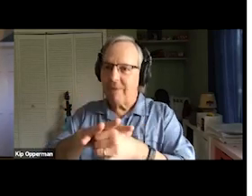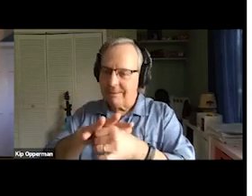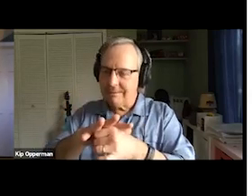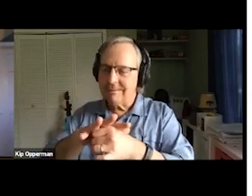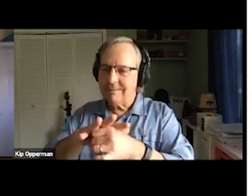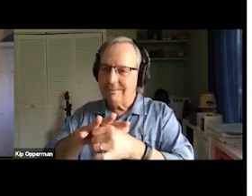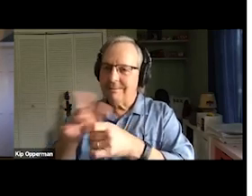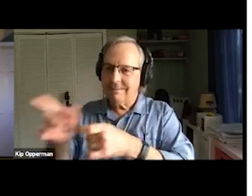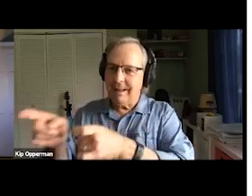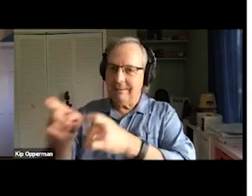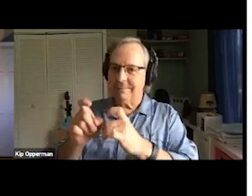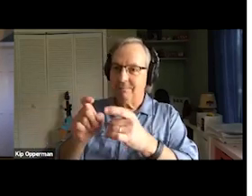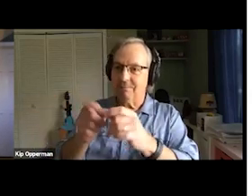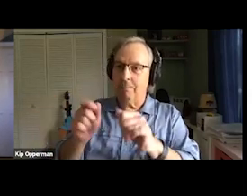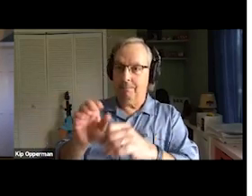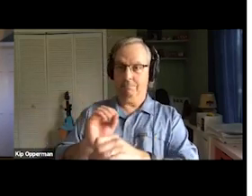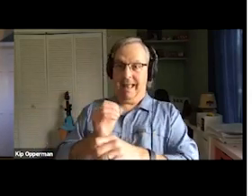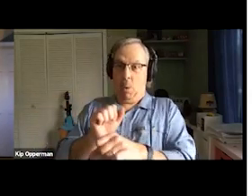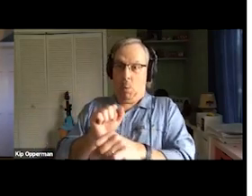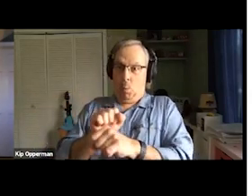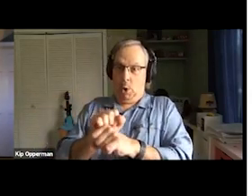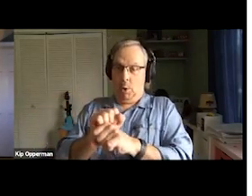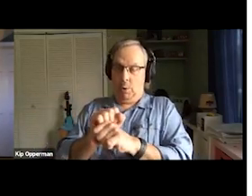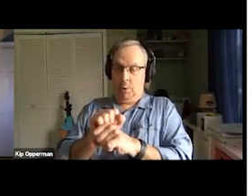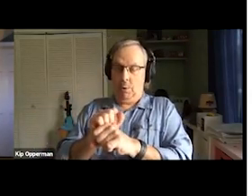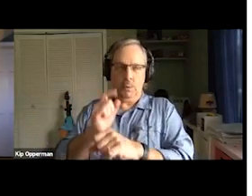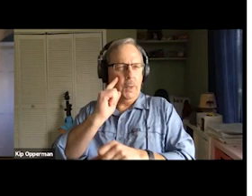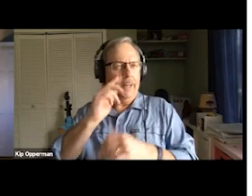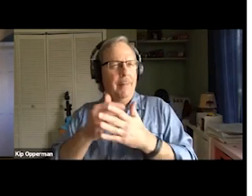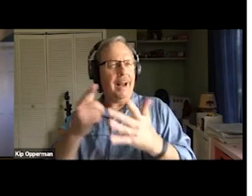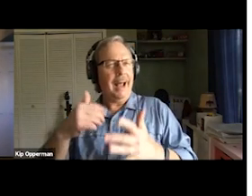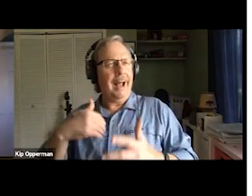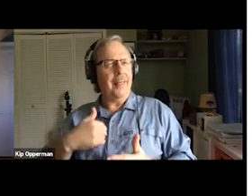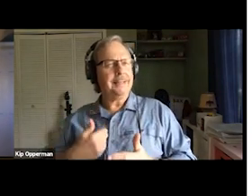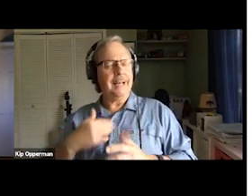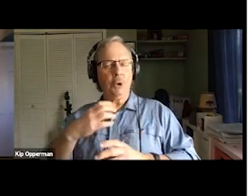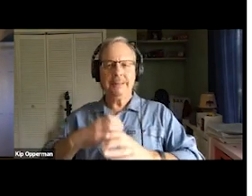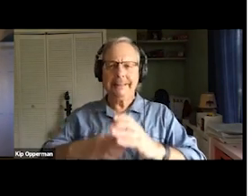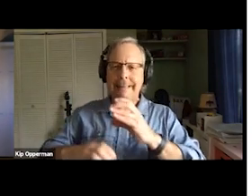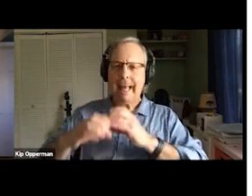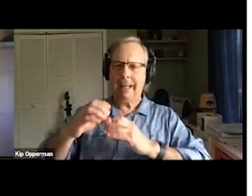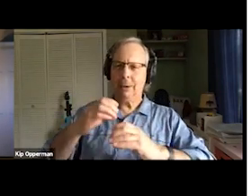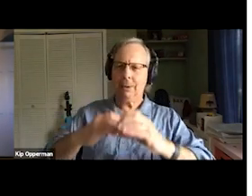Y entonces, realmente pensando en cómo ese ciclo de agotamiento, desde comenzar con estar ocupado,